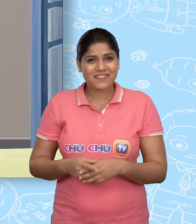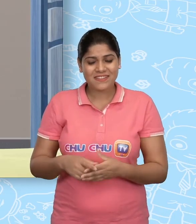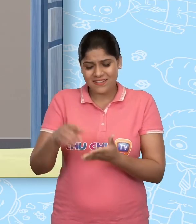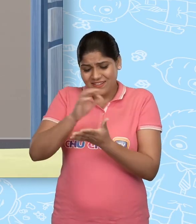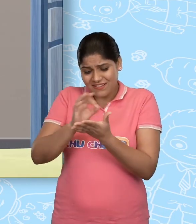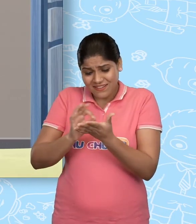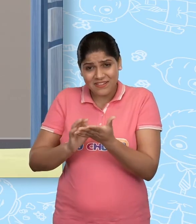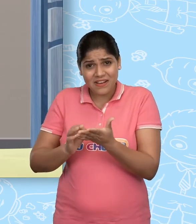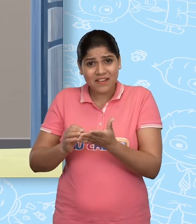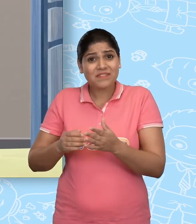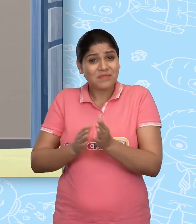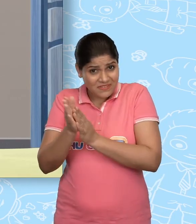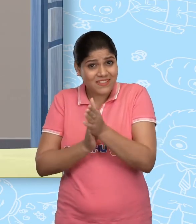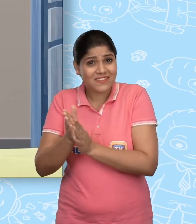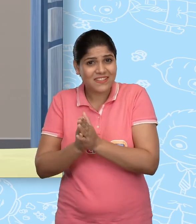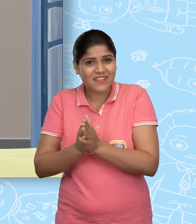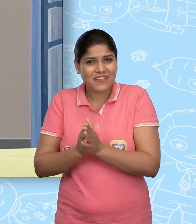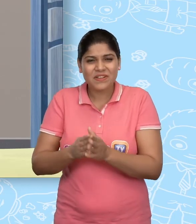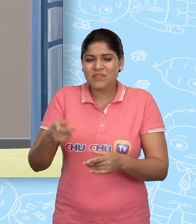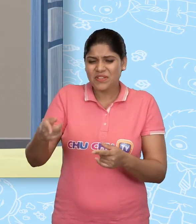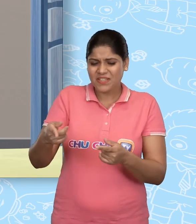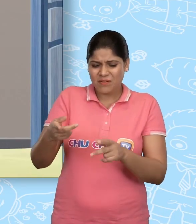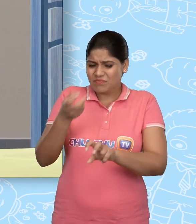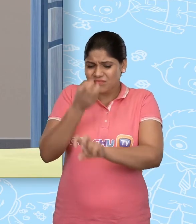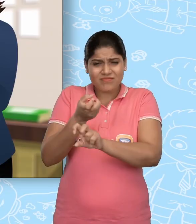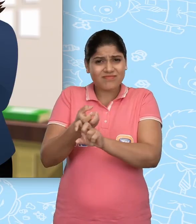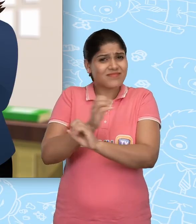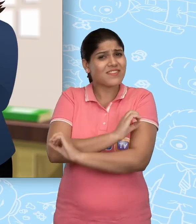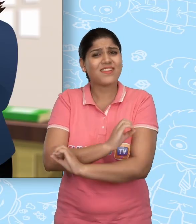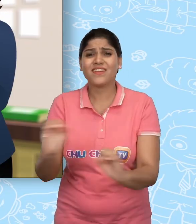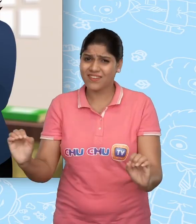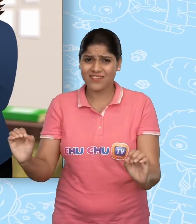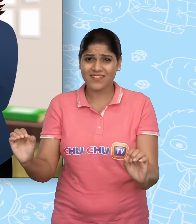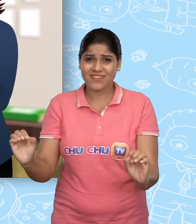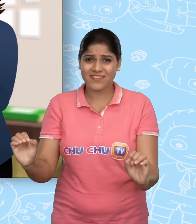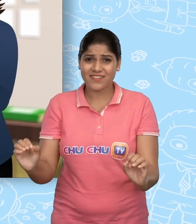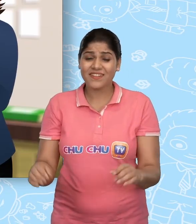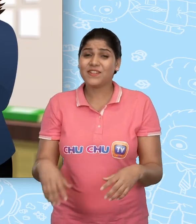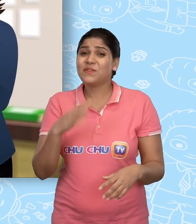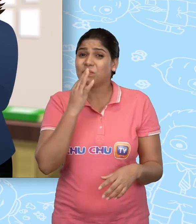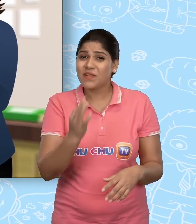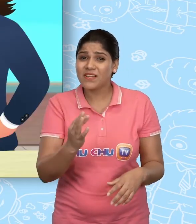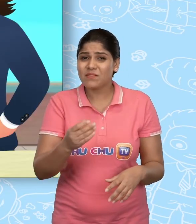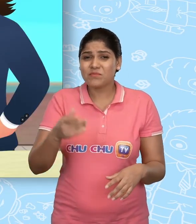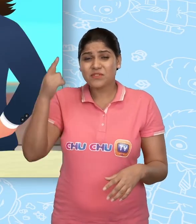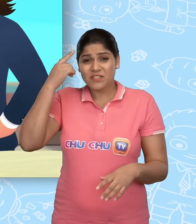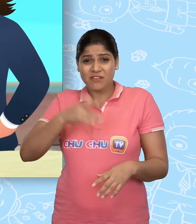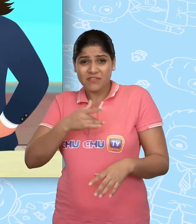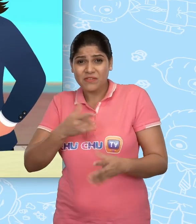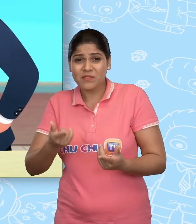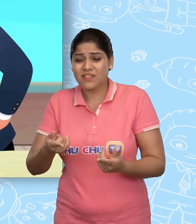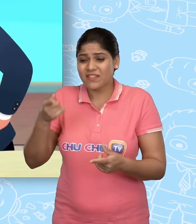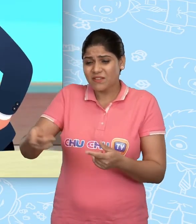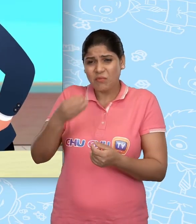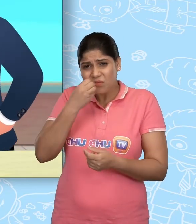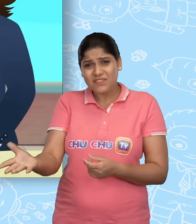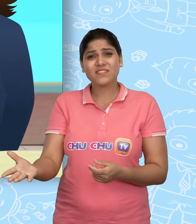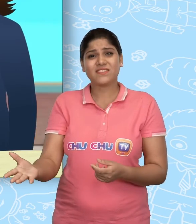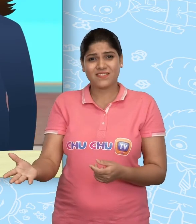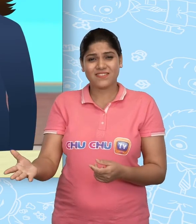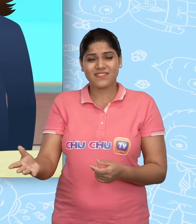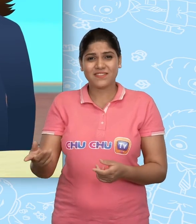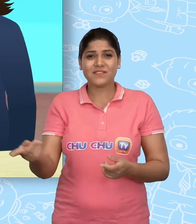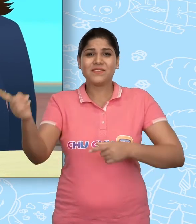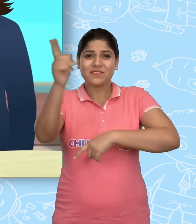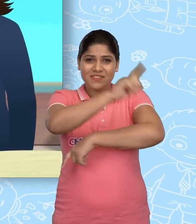Wow! Miss Dorothy! लिखना मज़ेदार है। और ये बिलकुल भी मुश्किल नहीं है। असल में मुझे लगता है ये बहुत आसान है।